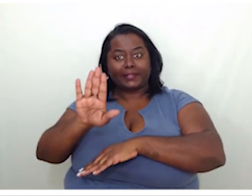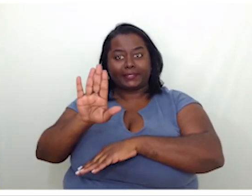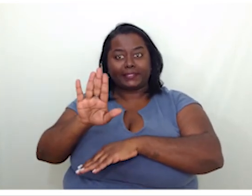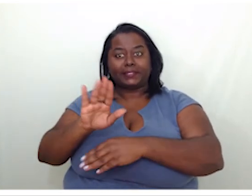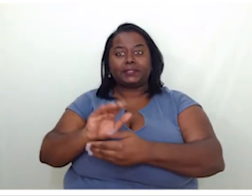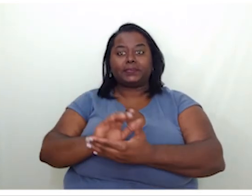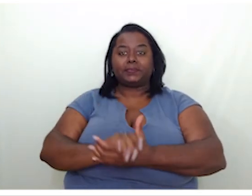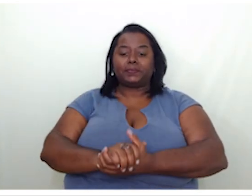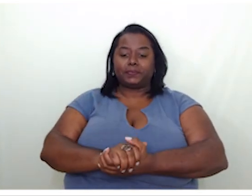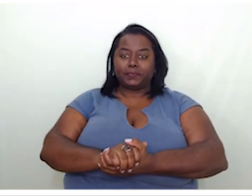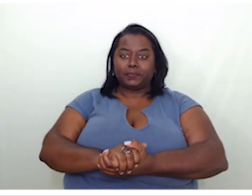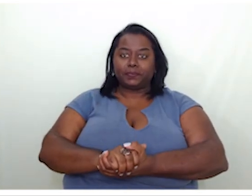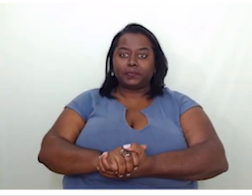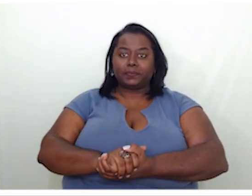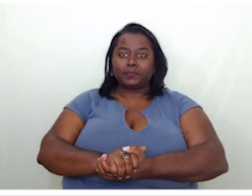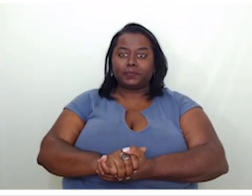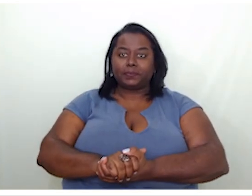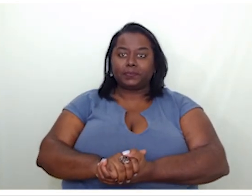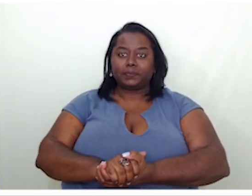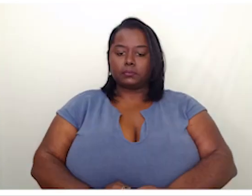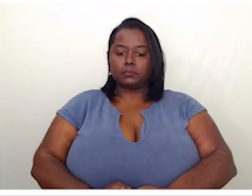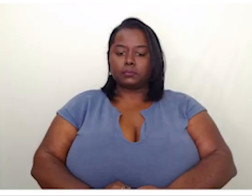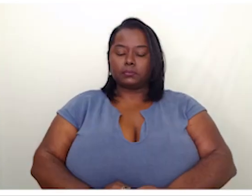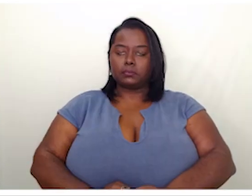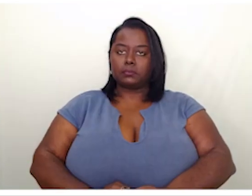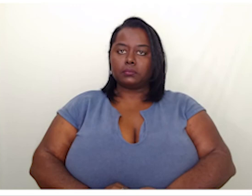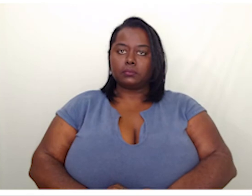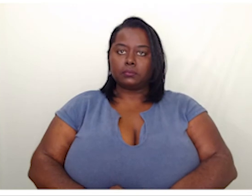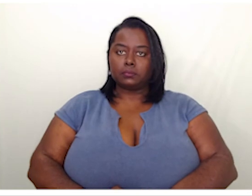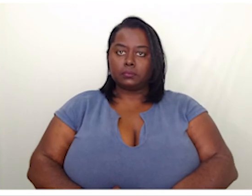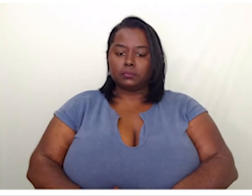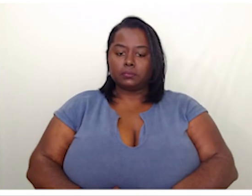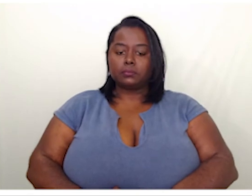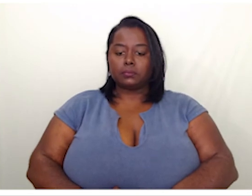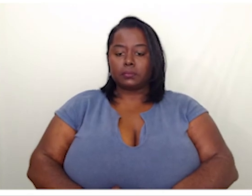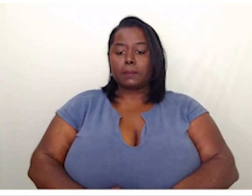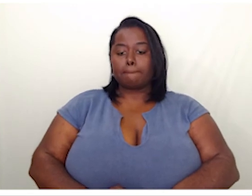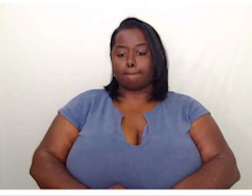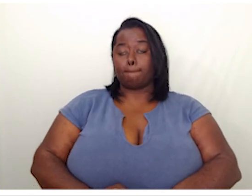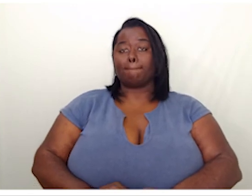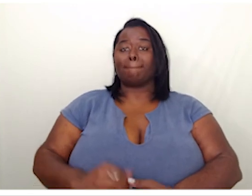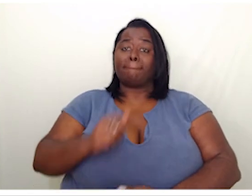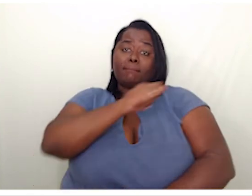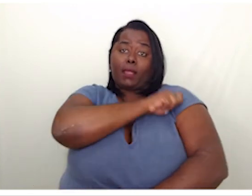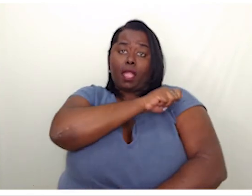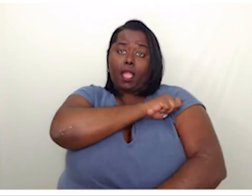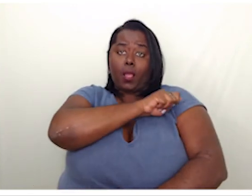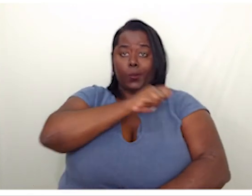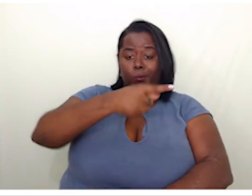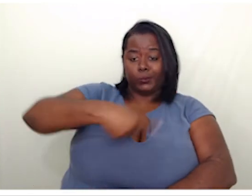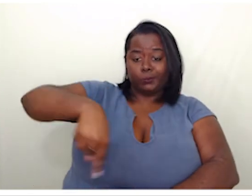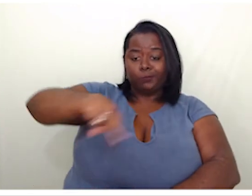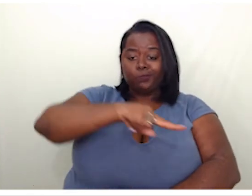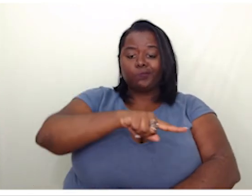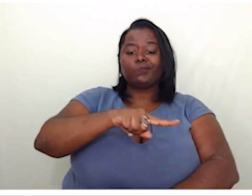ha sido muy importante. Ellos dicen que la motivación aumentó